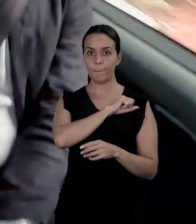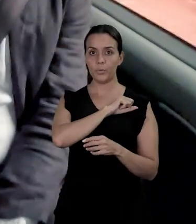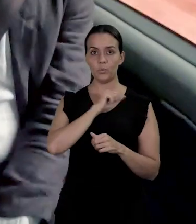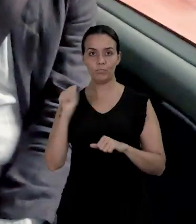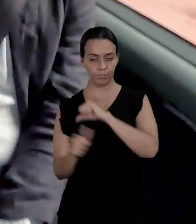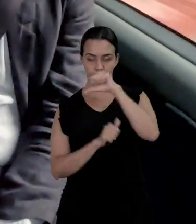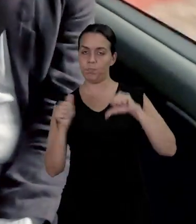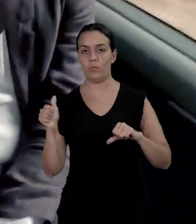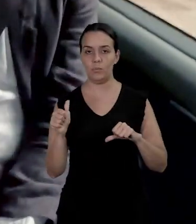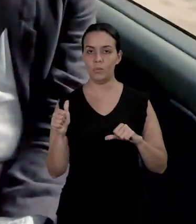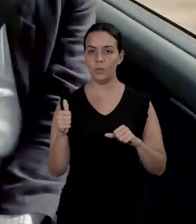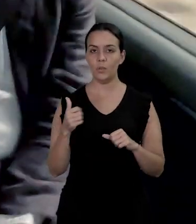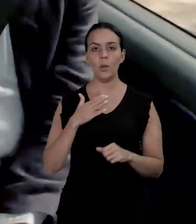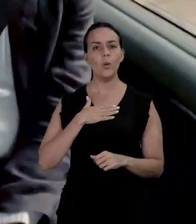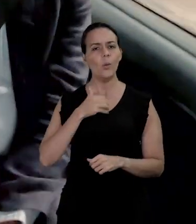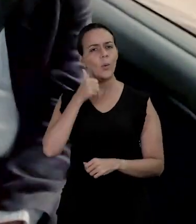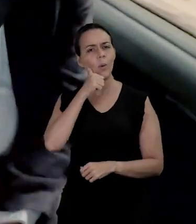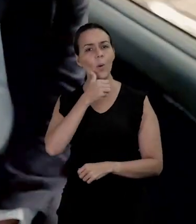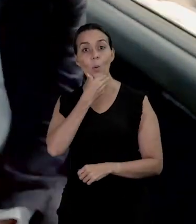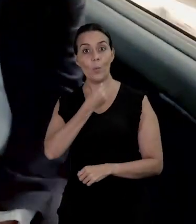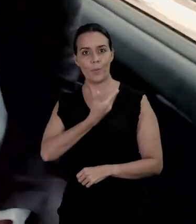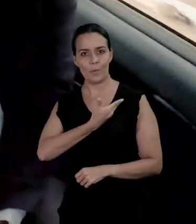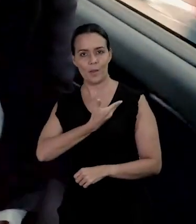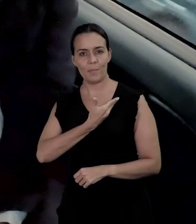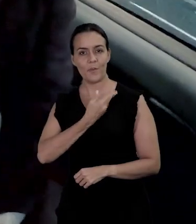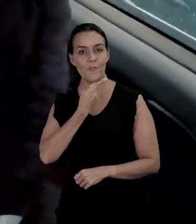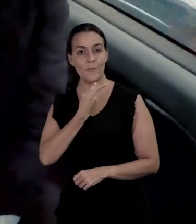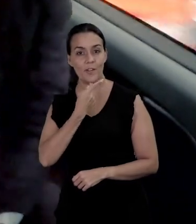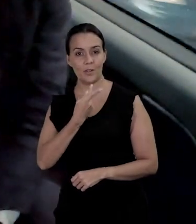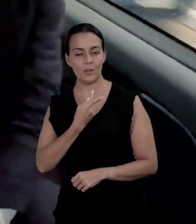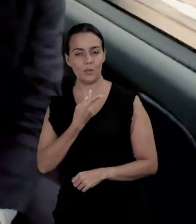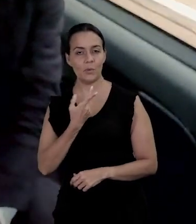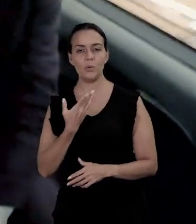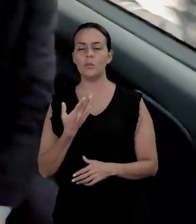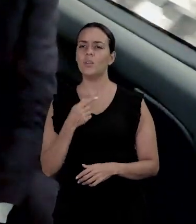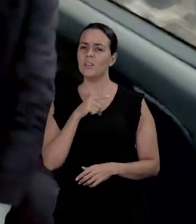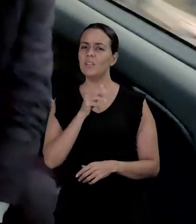Você sabe que um amigo me falou um negócio, que acho que ele tem razão,